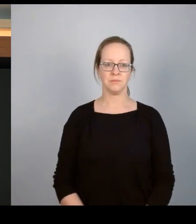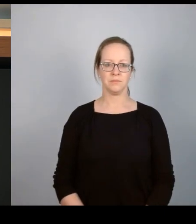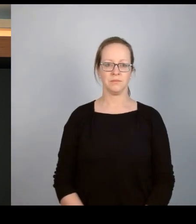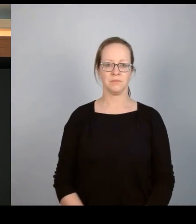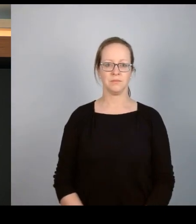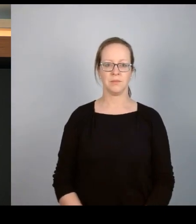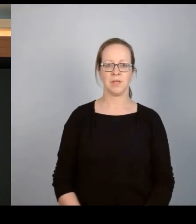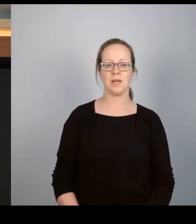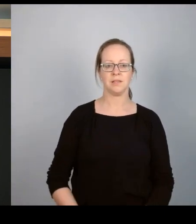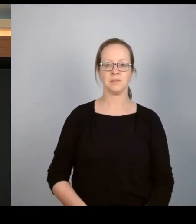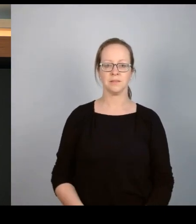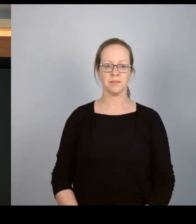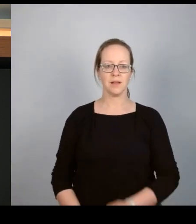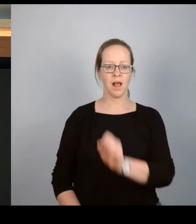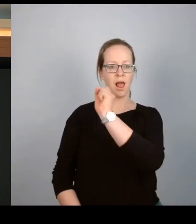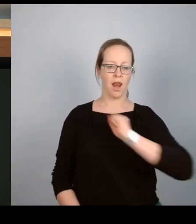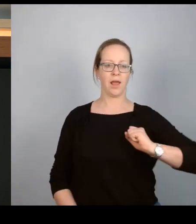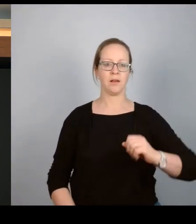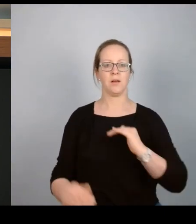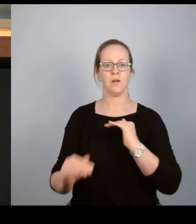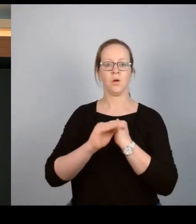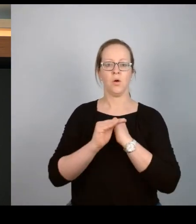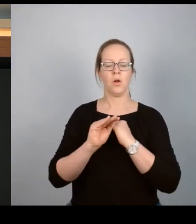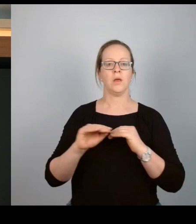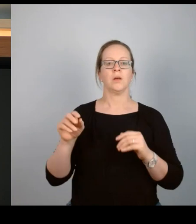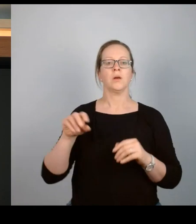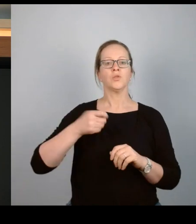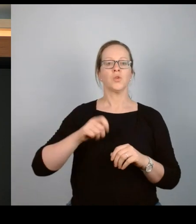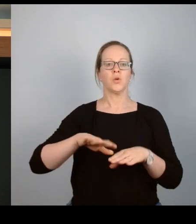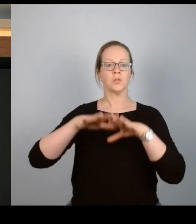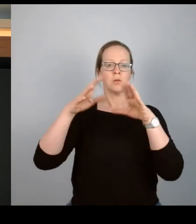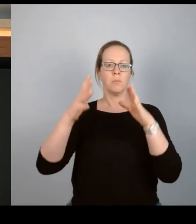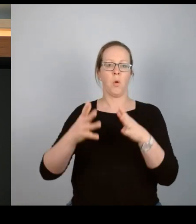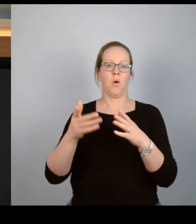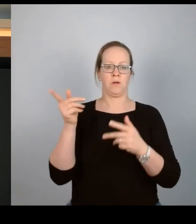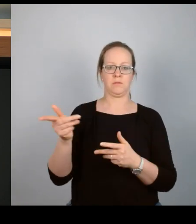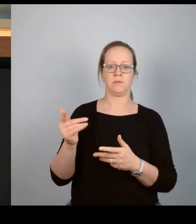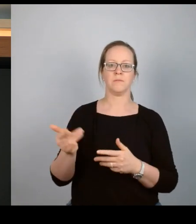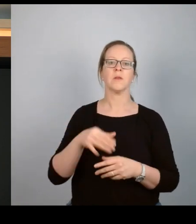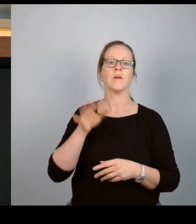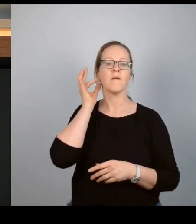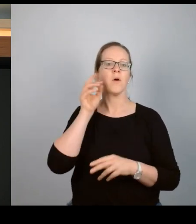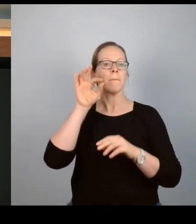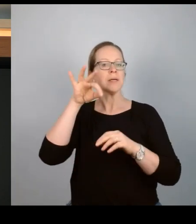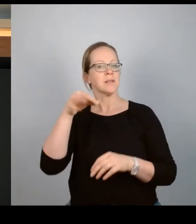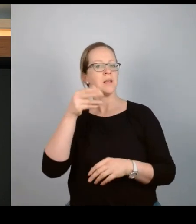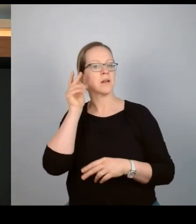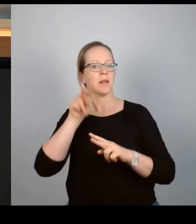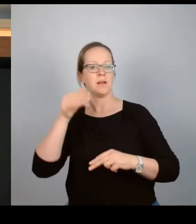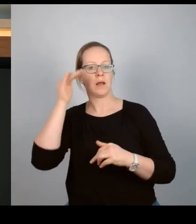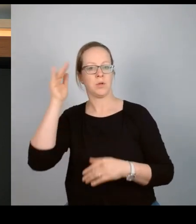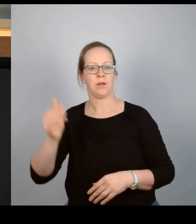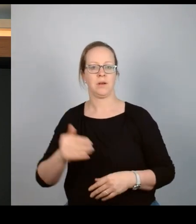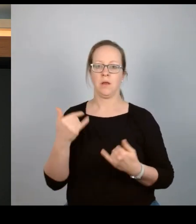Meine Damen und Herren sehr geehrte Frau kam auch die Linksfraktion wünscht Ihnen viel Erfolg bei ihrer Arbeit als neue Beauftragte